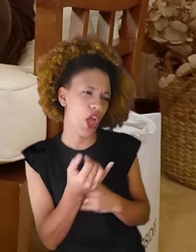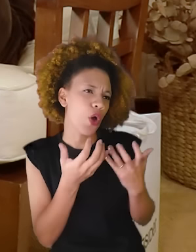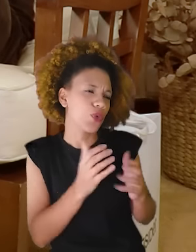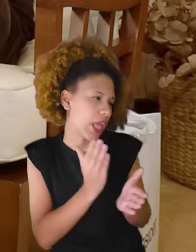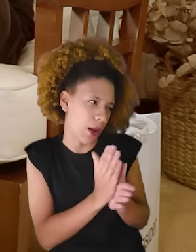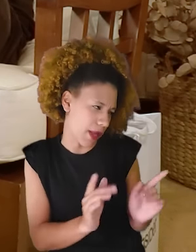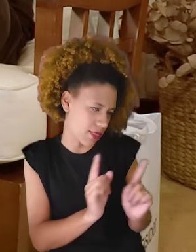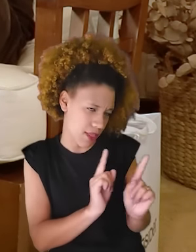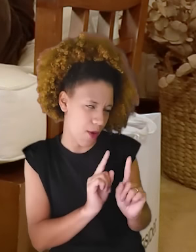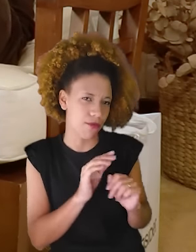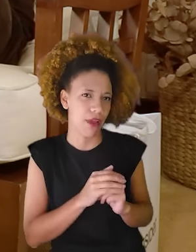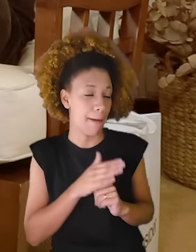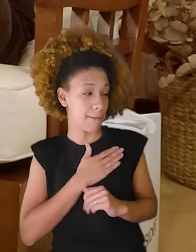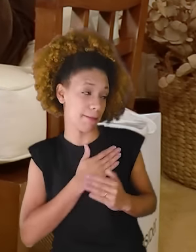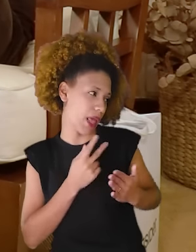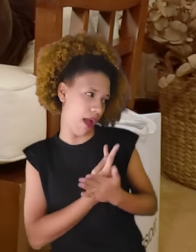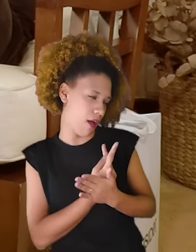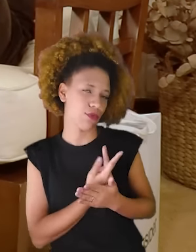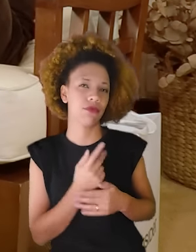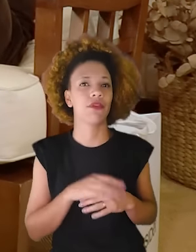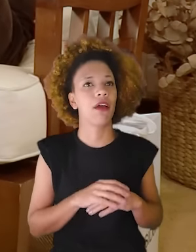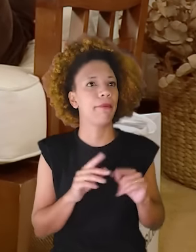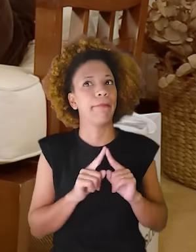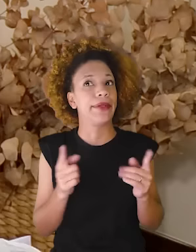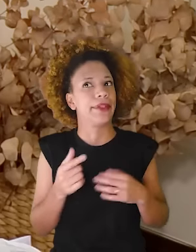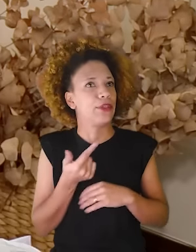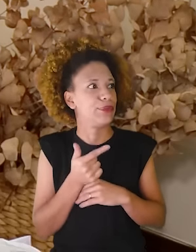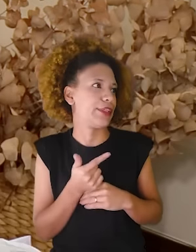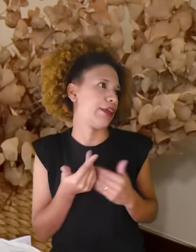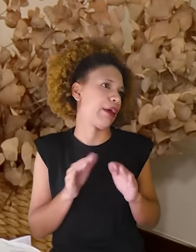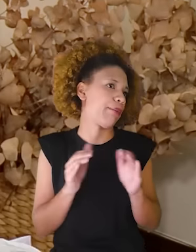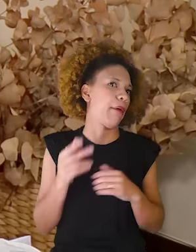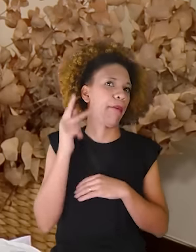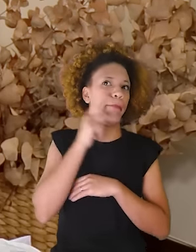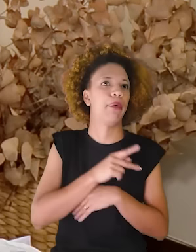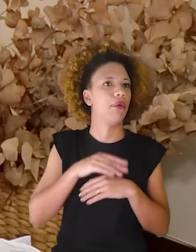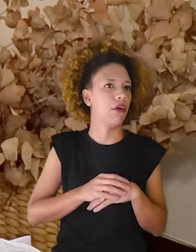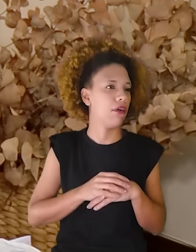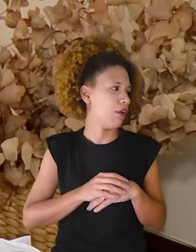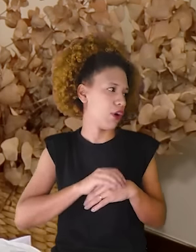S do [ __ ] deu errado para mim mas [ __ ] se fosse assim não teria [ __ ] o Jobi não estaria